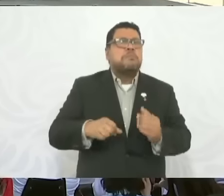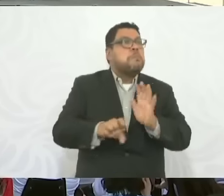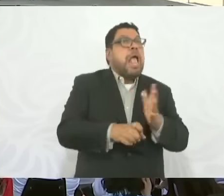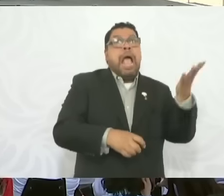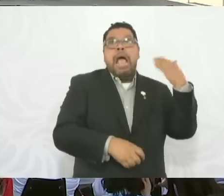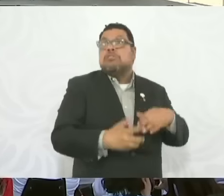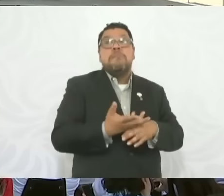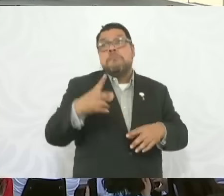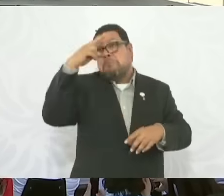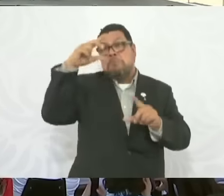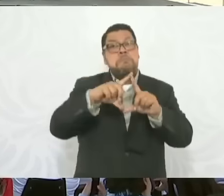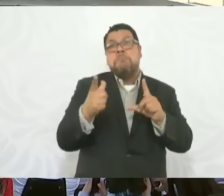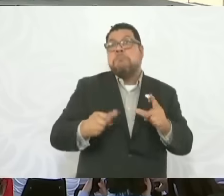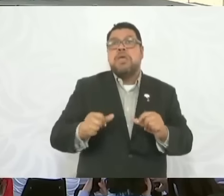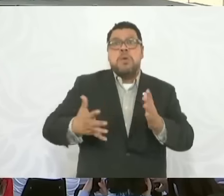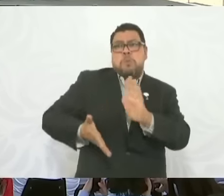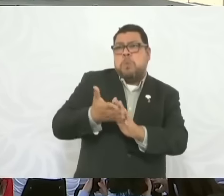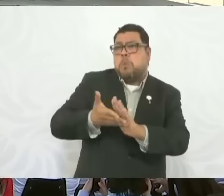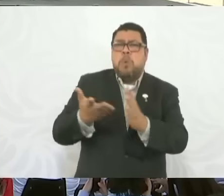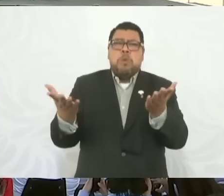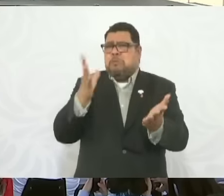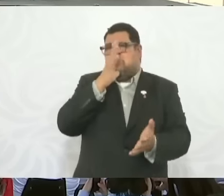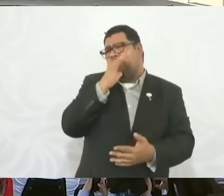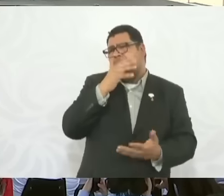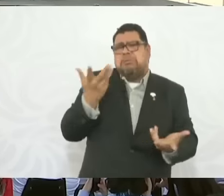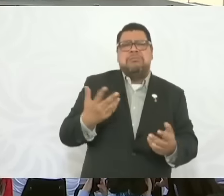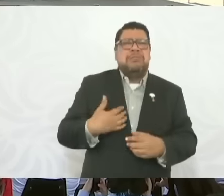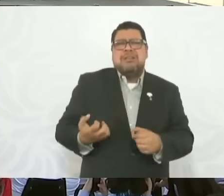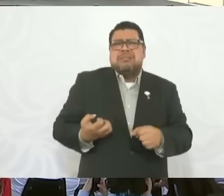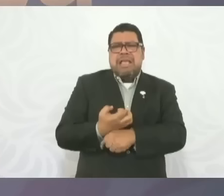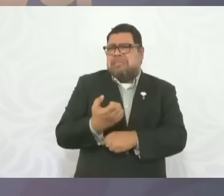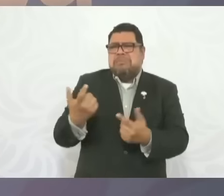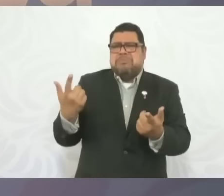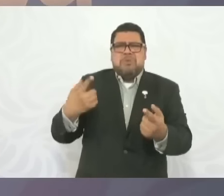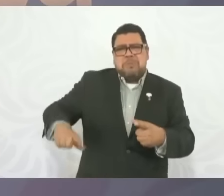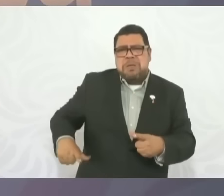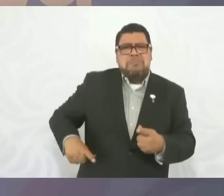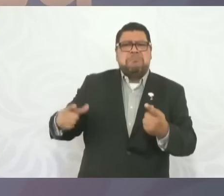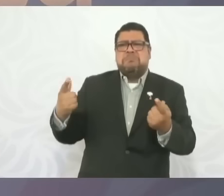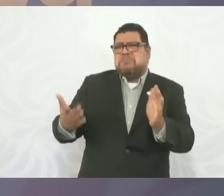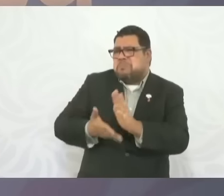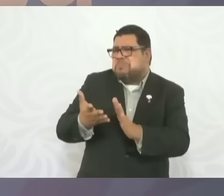no podía construir grandes obras públicas, que el Estado era incapaz, que todo debía depender